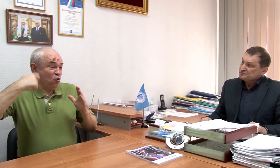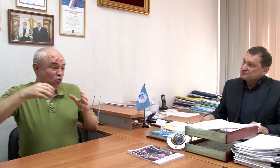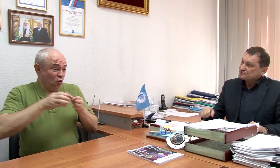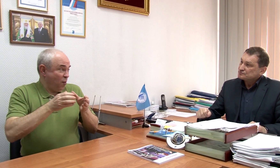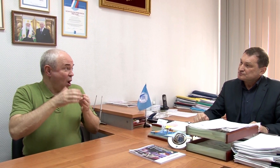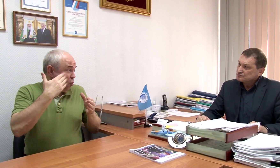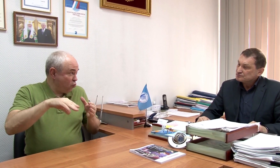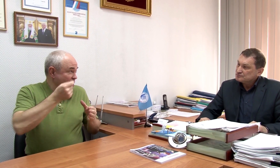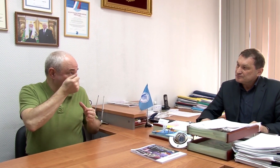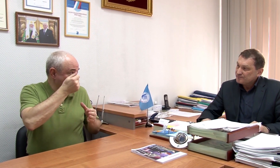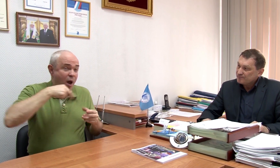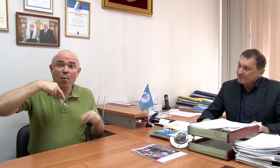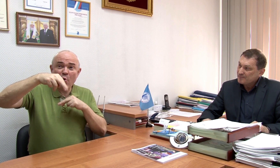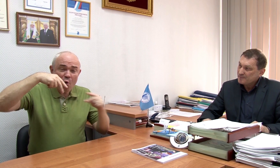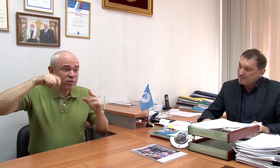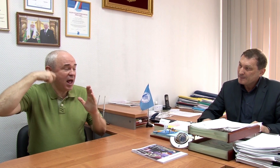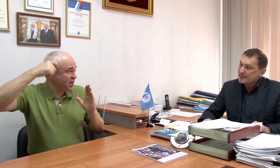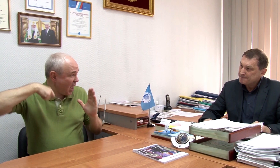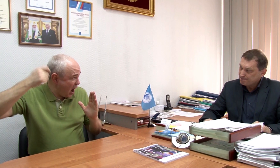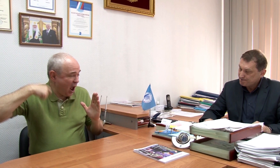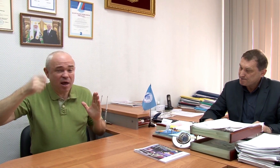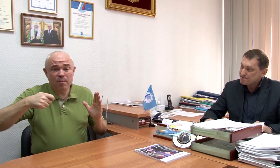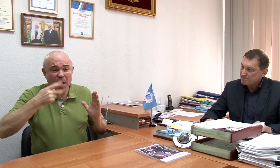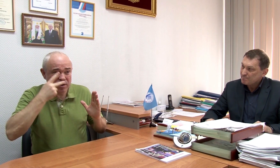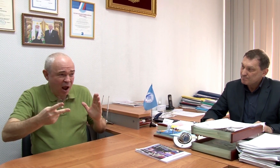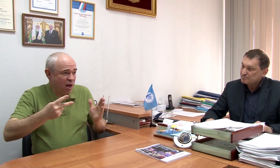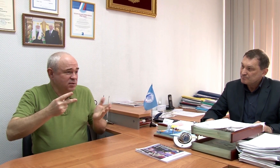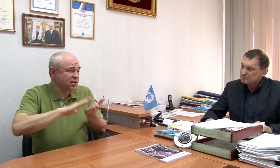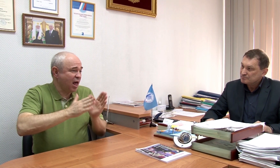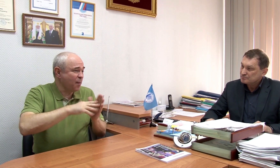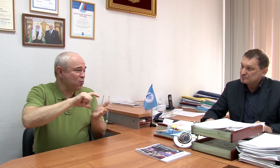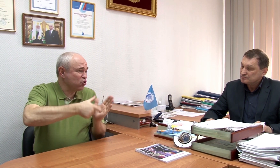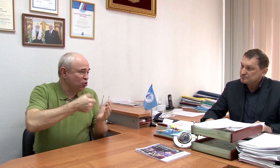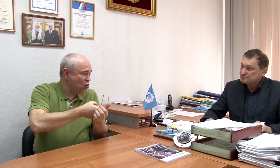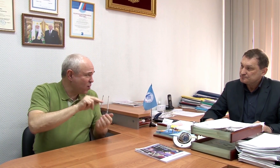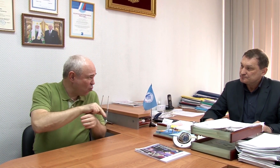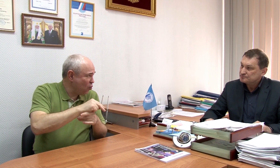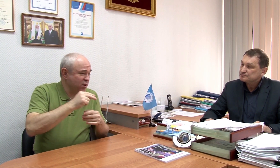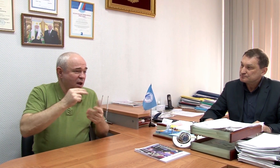Съёмочная группа уже немного походила по зданию. Сняли кадры, показали состояние помещений до ремонта.